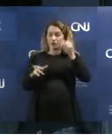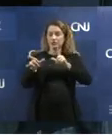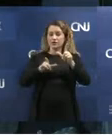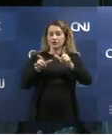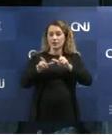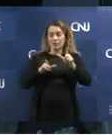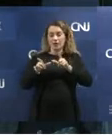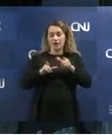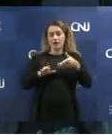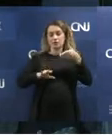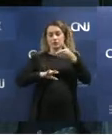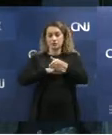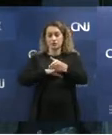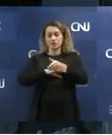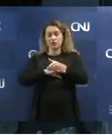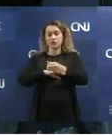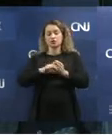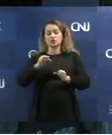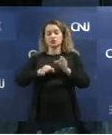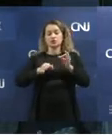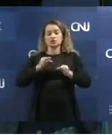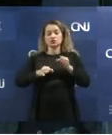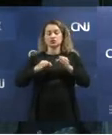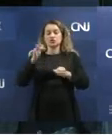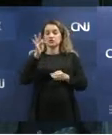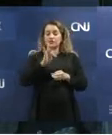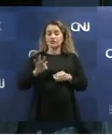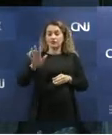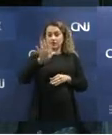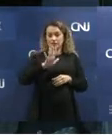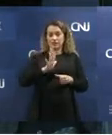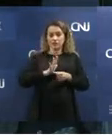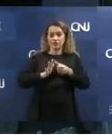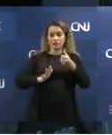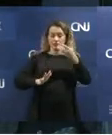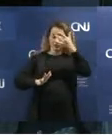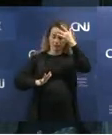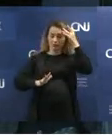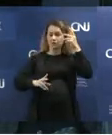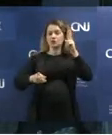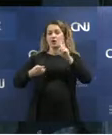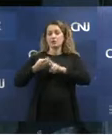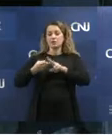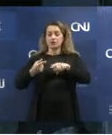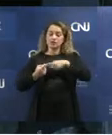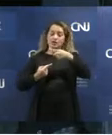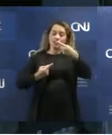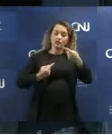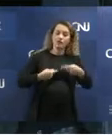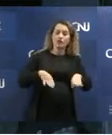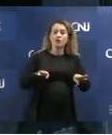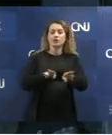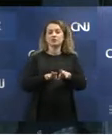na Justiça Federal com essa prioridade, de réu presa, fora as hipóteses legais, como, por exemplo, pagar sem mandado de segurança.